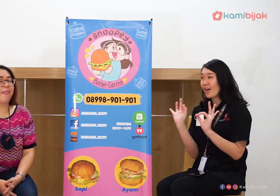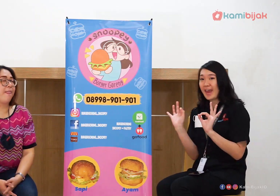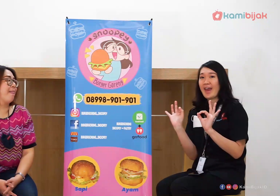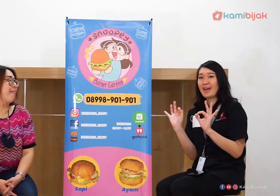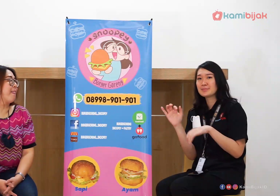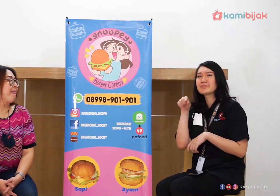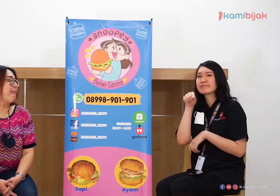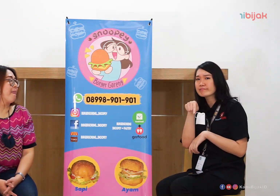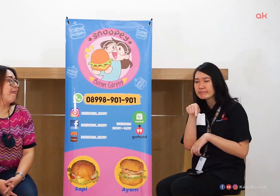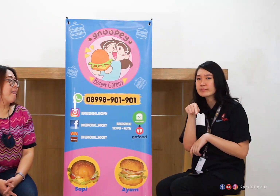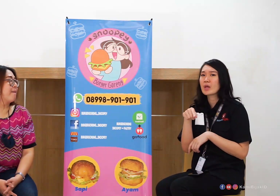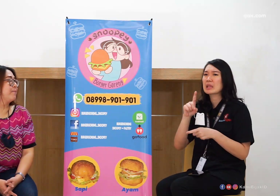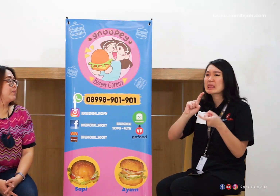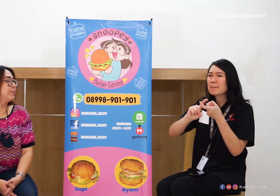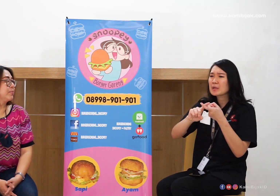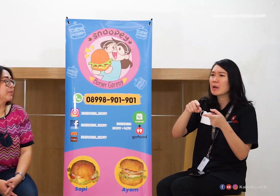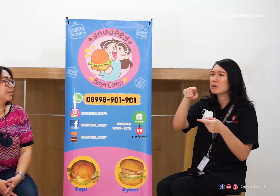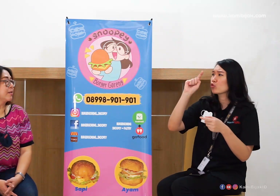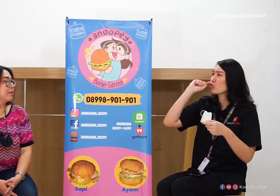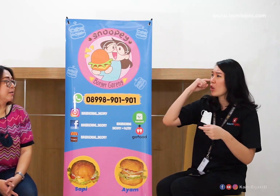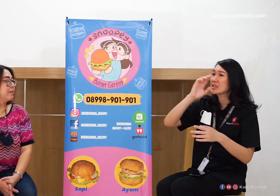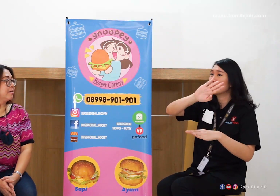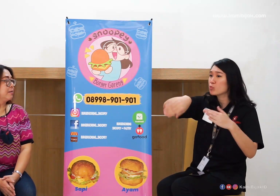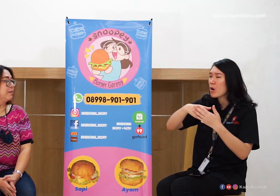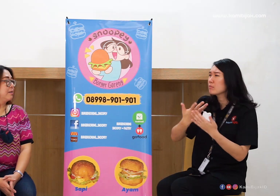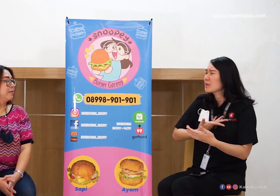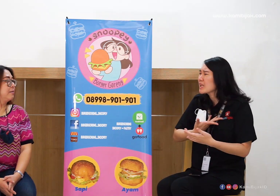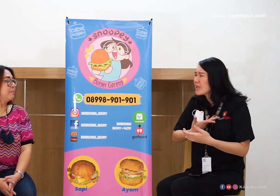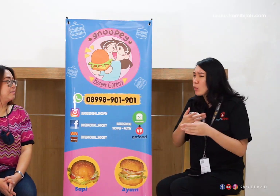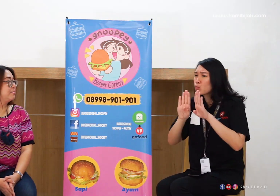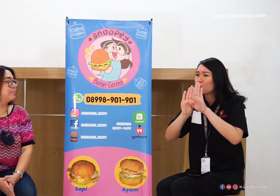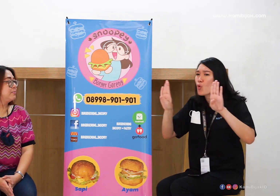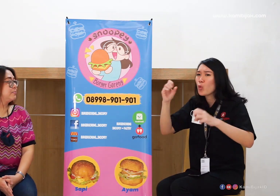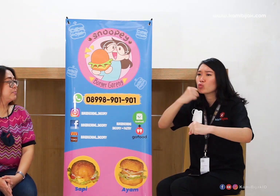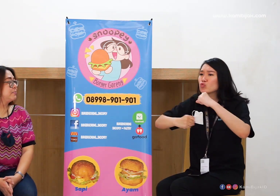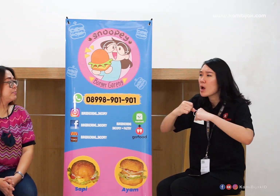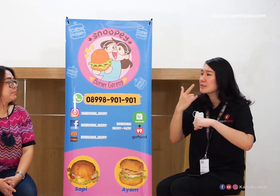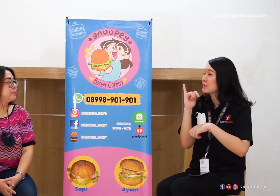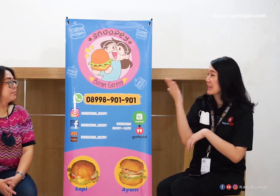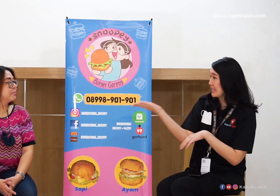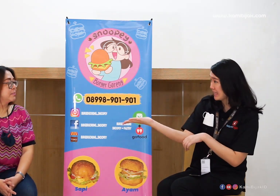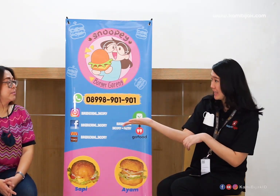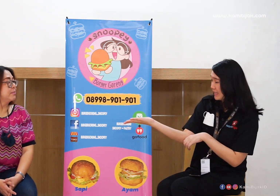Oke, untuk teman-teman yang ingin buka usaha seperti ini,